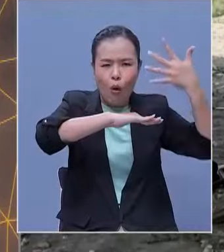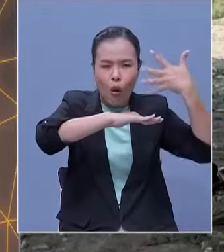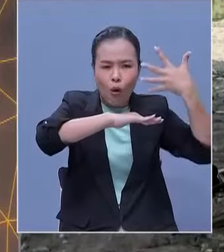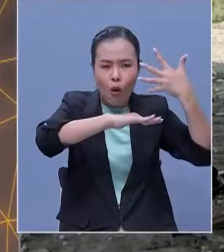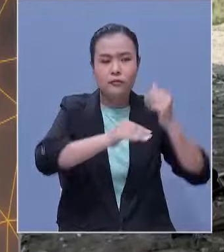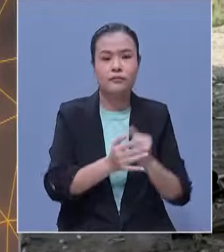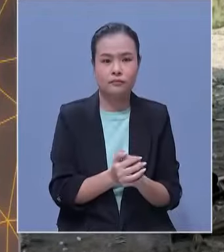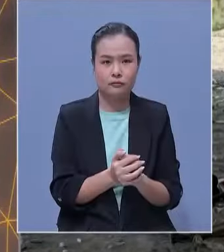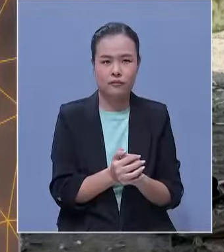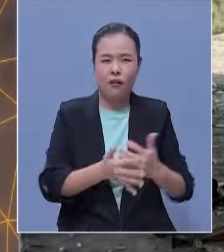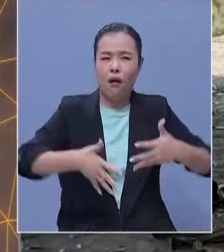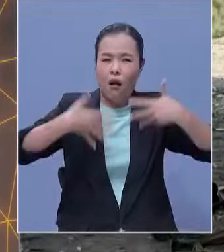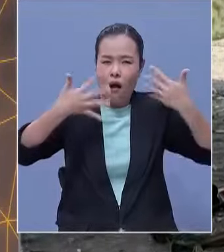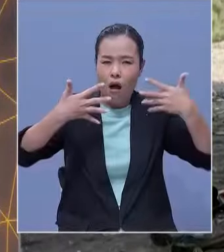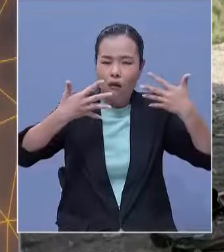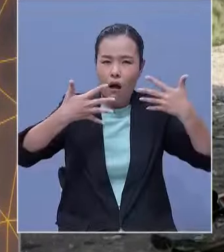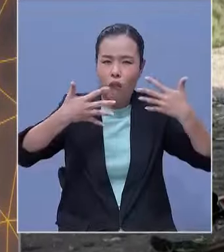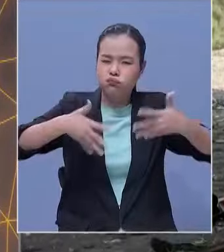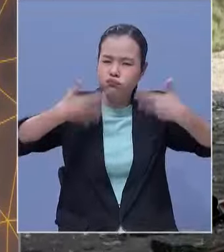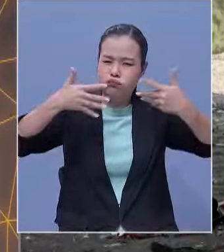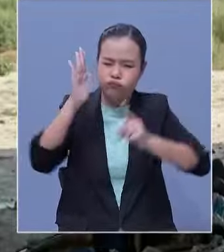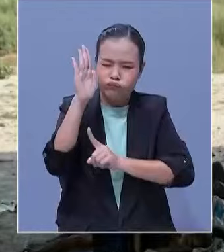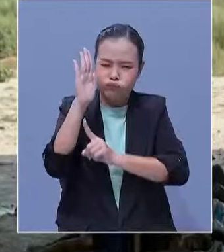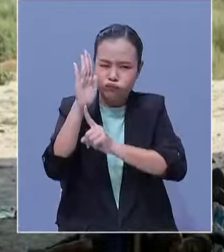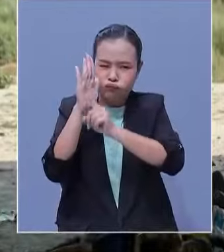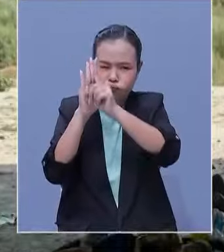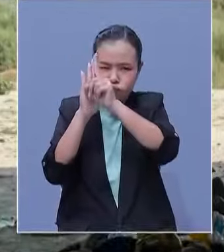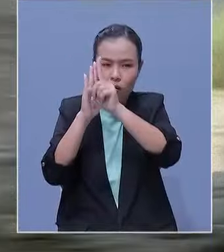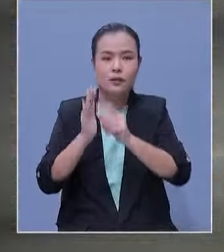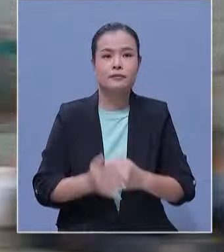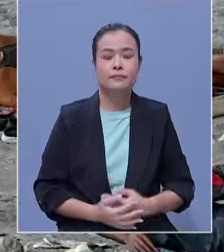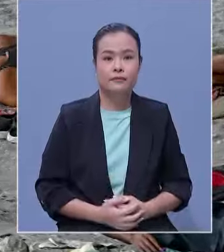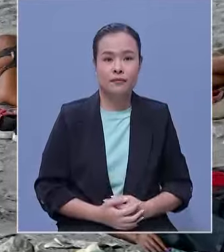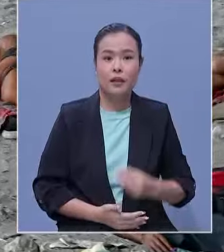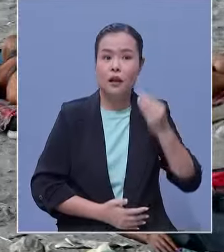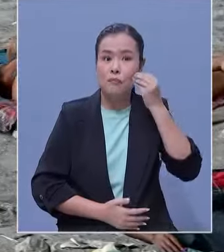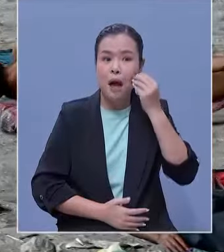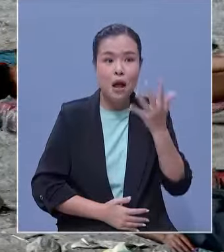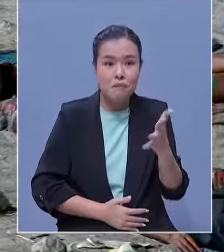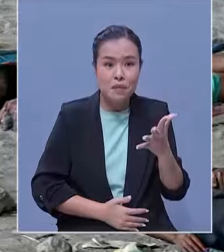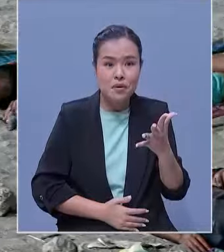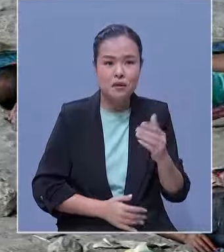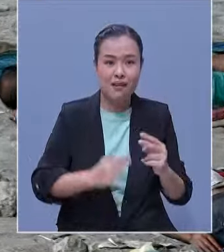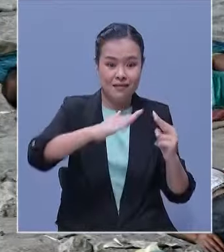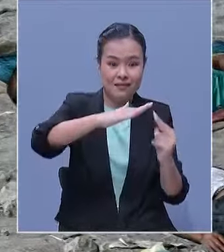ดูท่าว่าอากาศเนี่ยจะไม่เบาลง เลยคนไร้บ้านต้องอาศัยพื้นที่ใต้สะพานริม